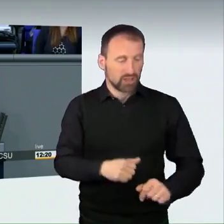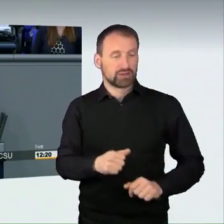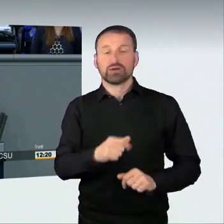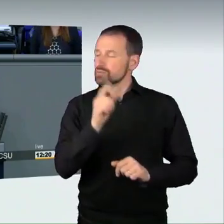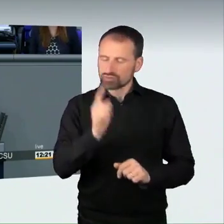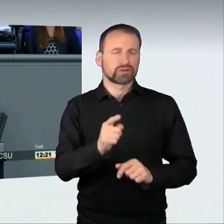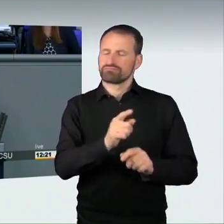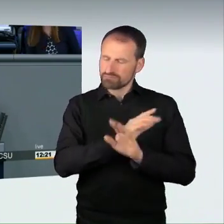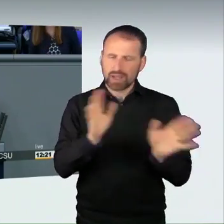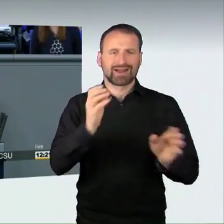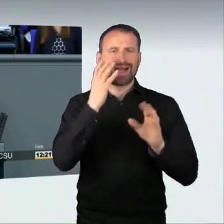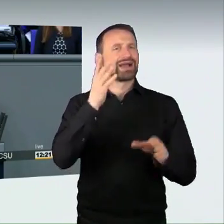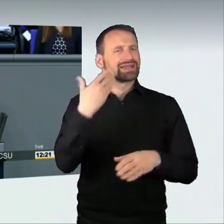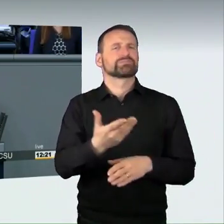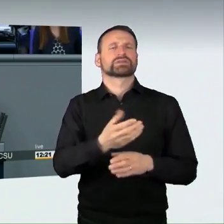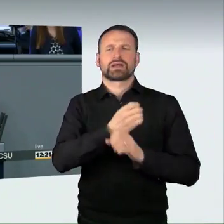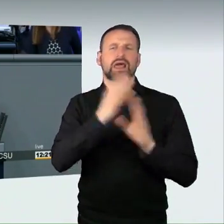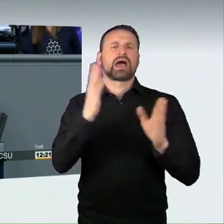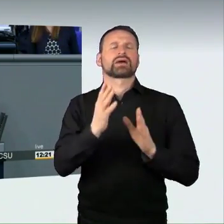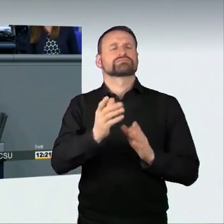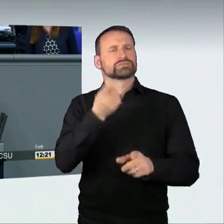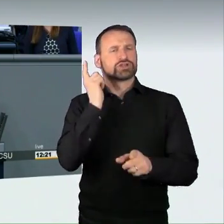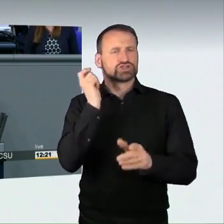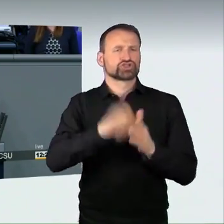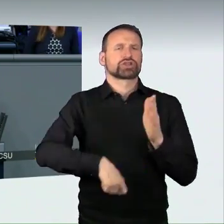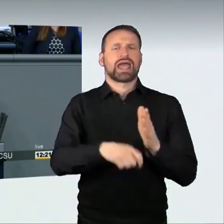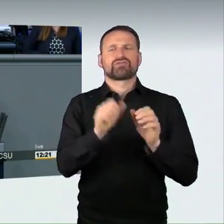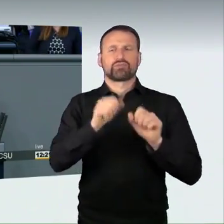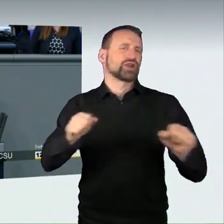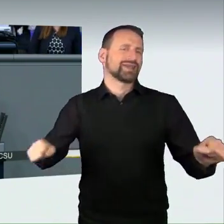(Sprecherwechsel): Für solche Betrüger gibt es einschneidende Sanktionsmöglichkeiten; das ist in Ordnung. Deswegen: Unter dem Strich sind wir dafür,